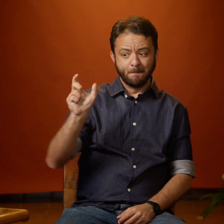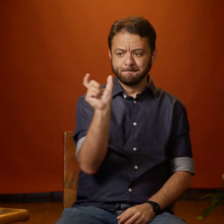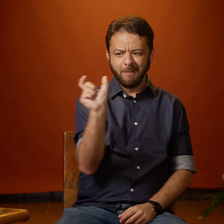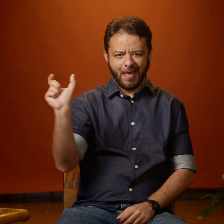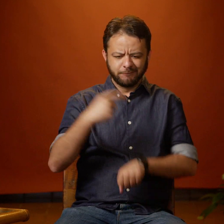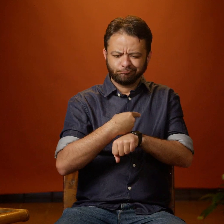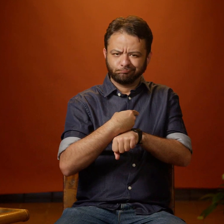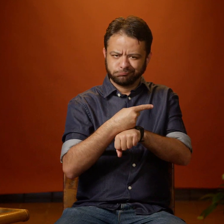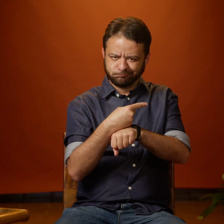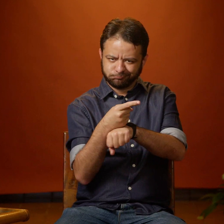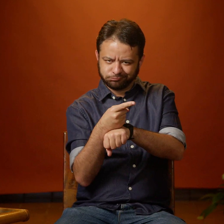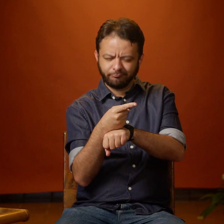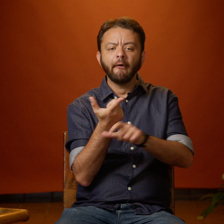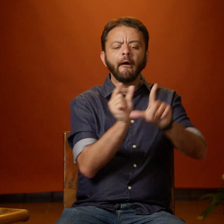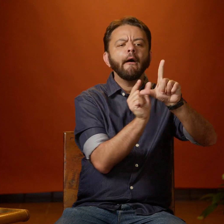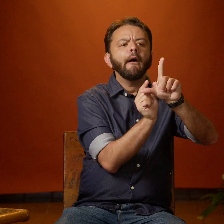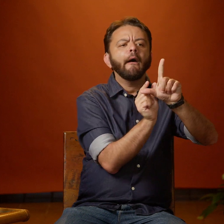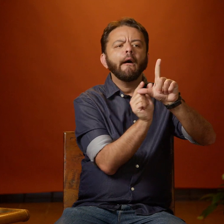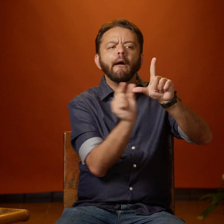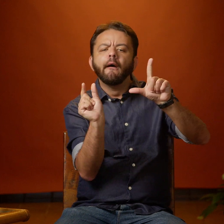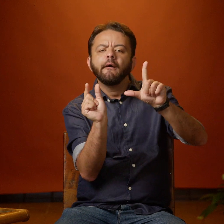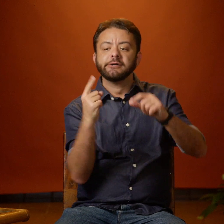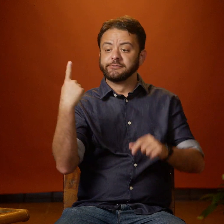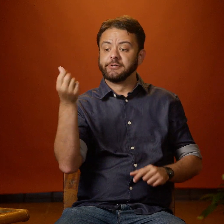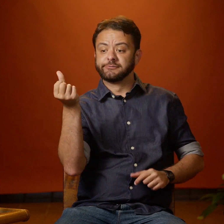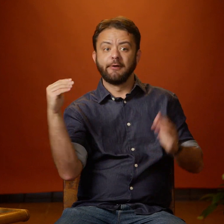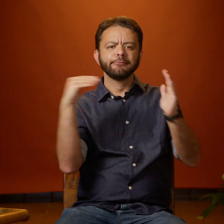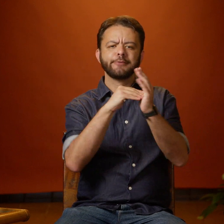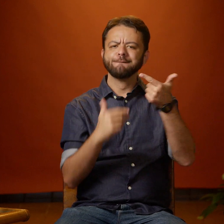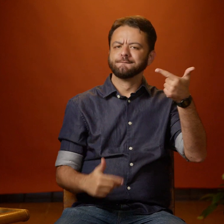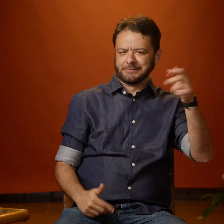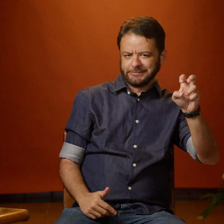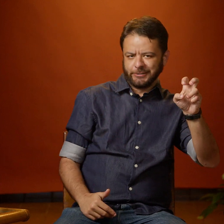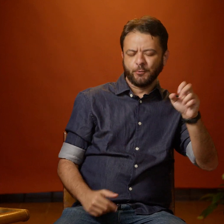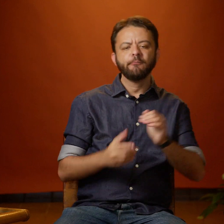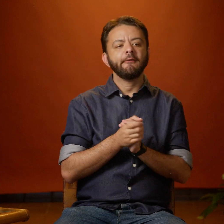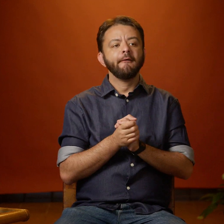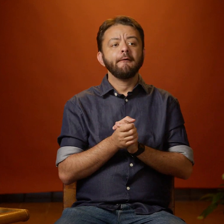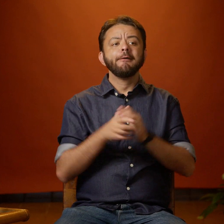o nosso tempo de duração segundos/frames, devem ser de 3 segundos a 3 segundo e 20